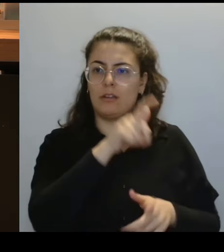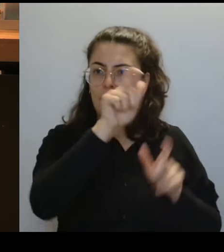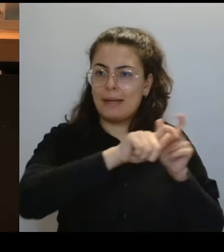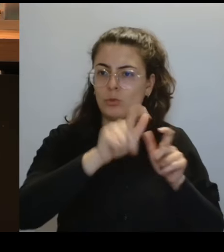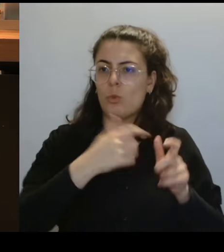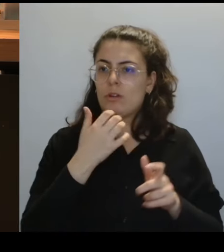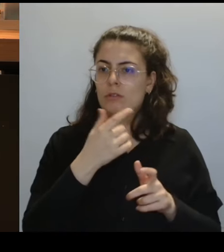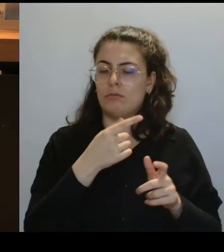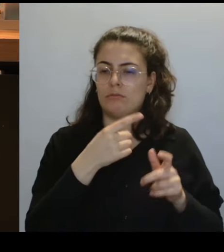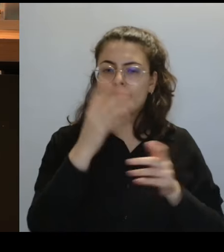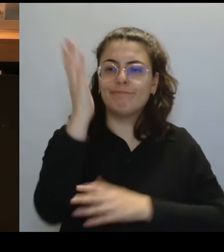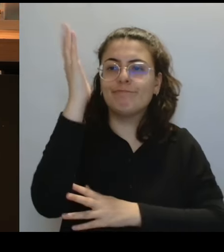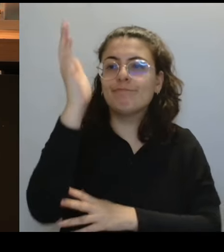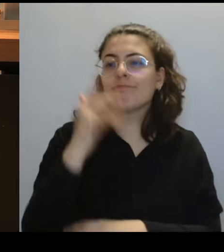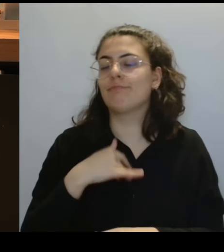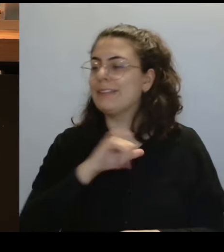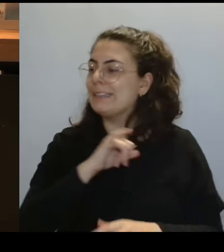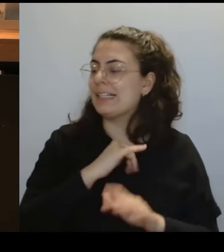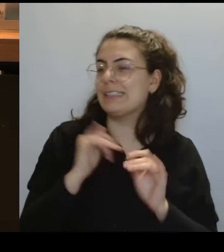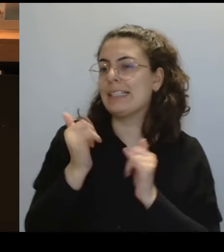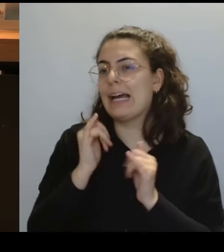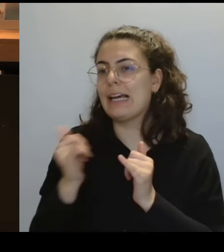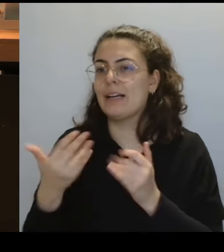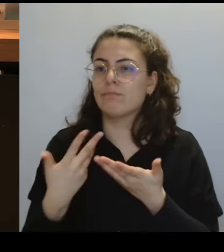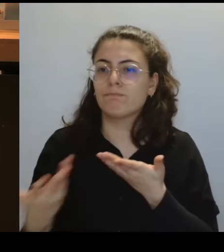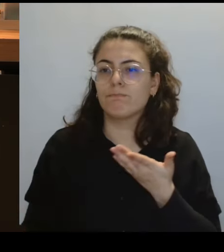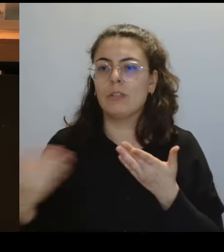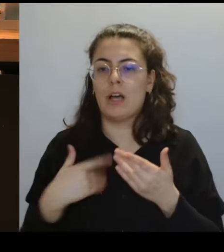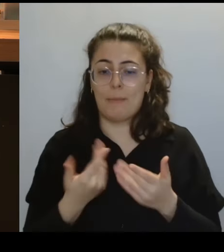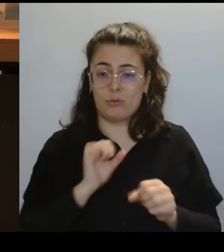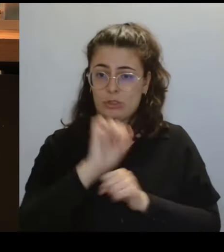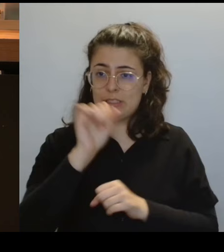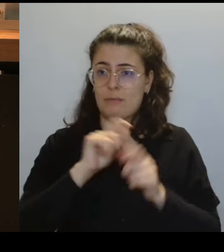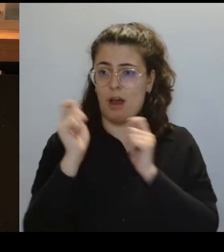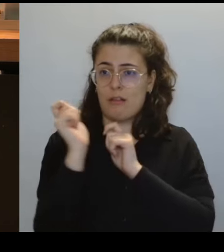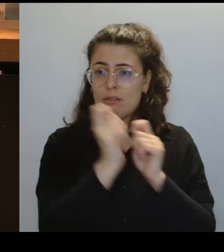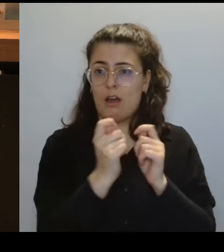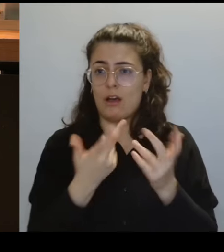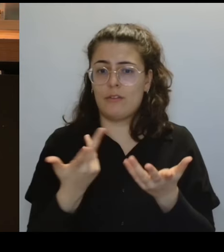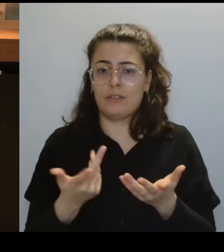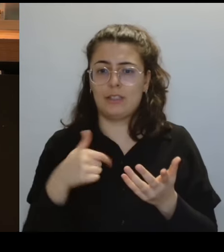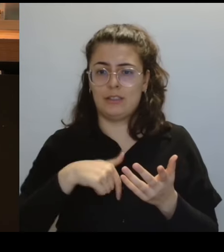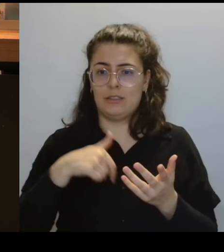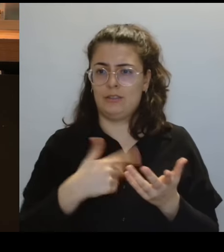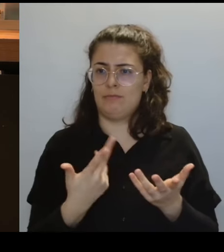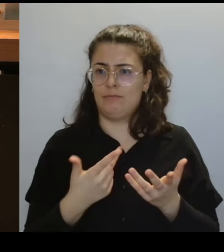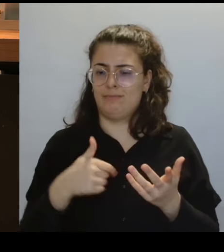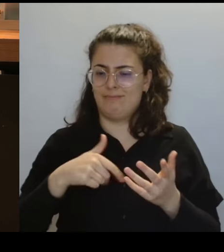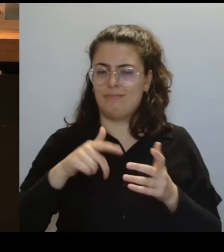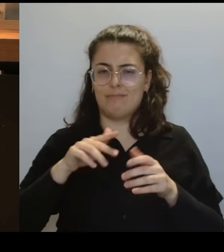Antrag zu demonstrieren, wie sehr sie die Menschen in dieser Stadt hassen, weil sie Politik gegen die Gesundheit und gegen die Sicherheit der